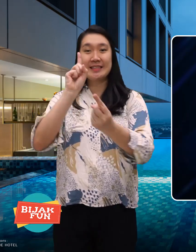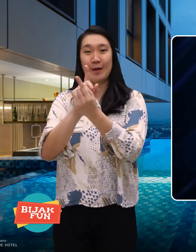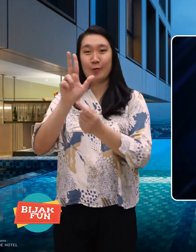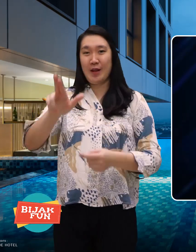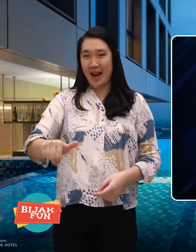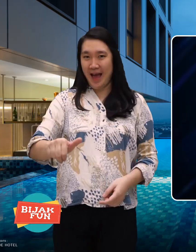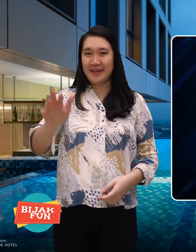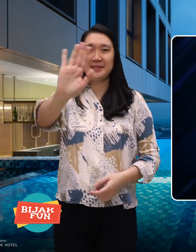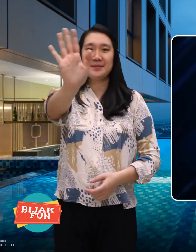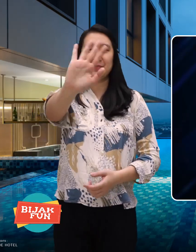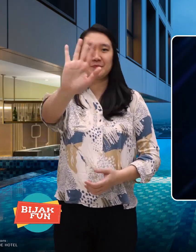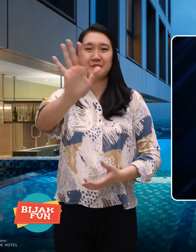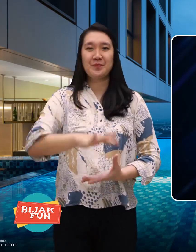Sampai bertemu lagi. Dah!